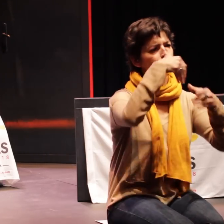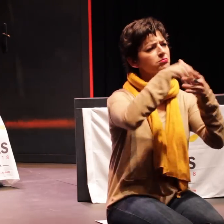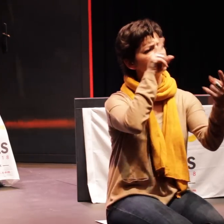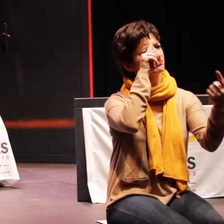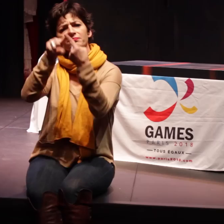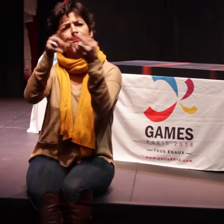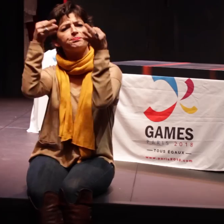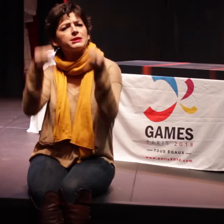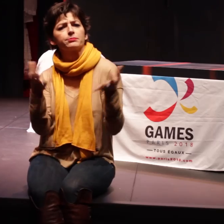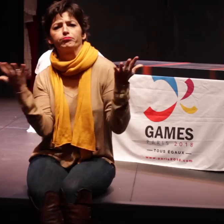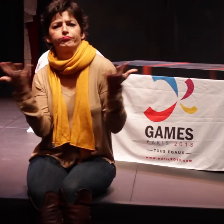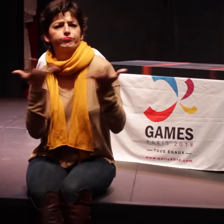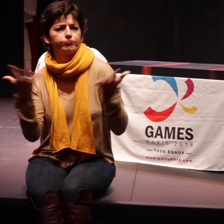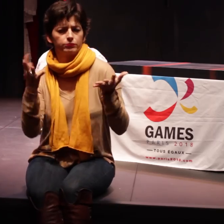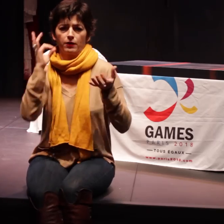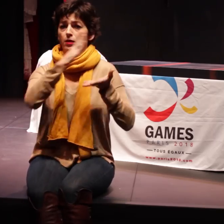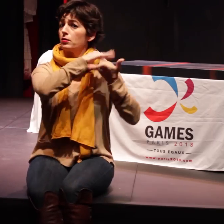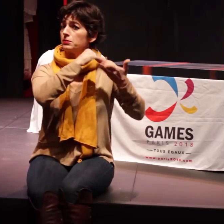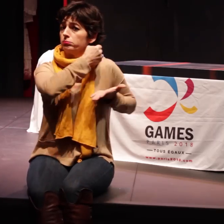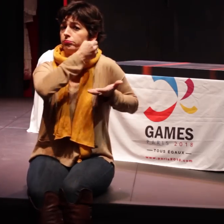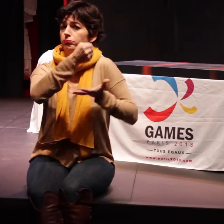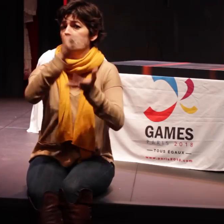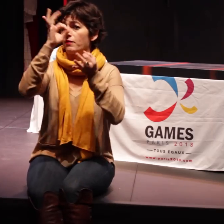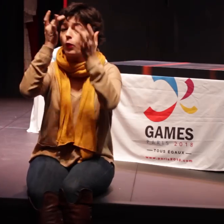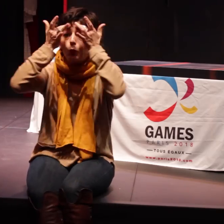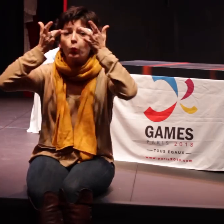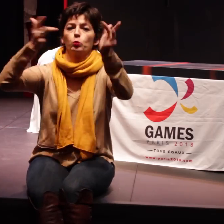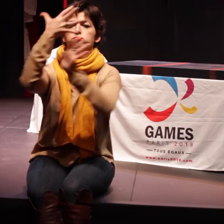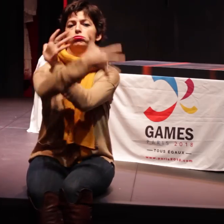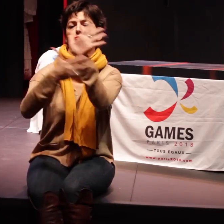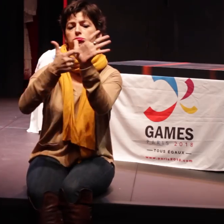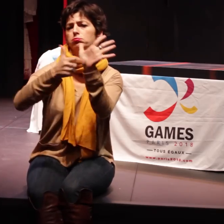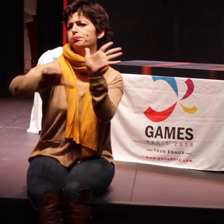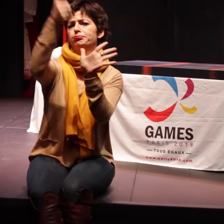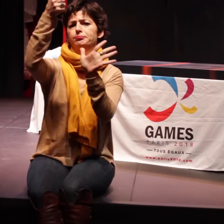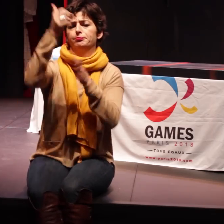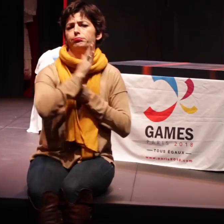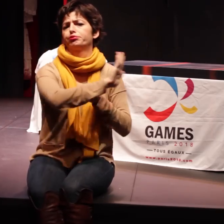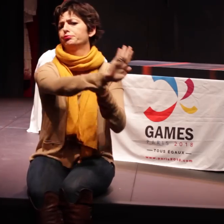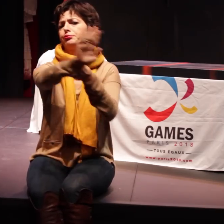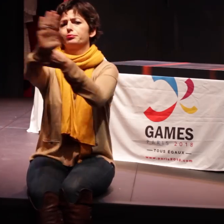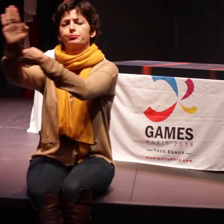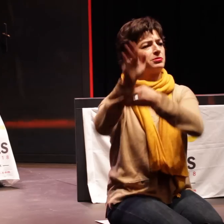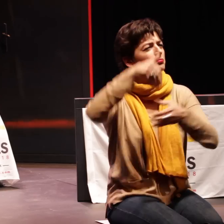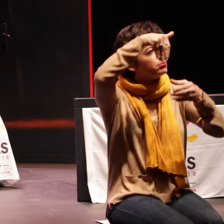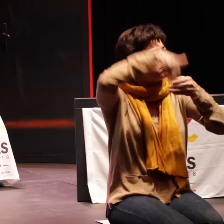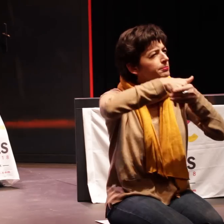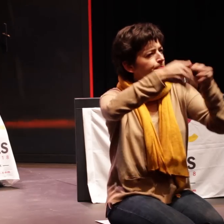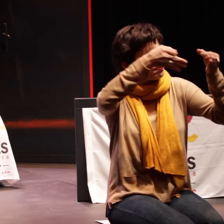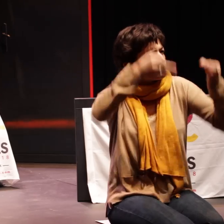L'objectif de l'I.V.T. est le suivant, c'est la transmission de la culture et de la langue des signes. Donc c'est présenter la langue des signes.